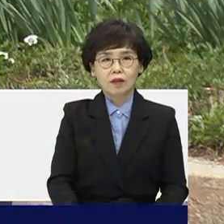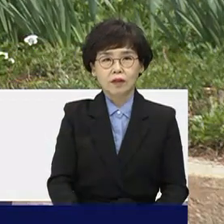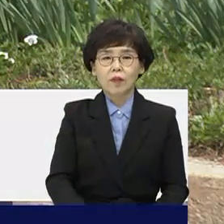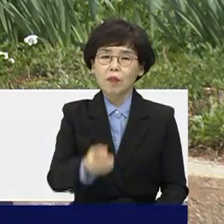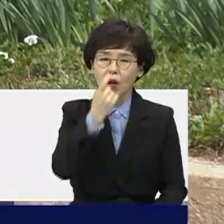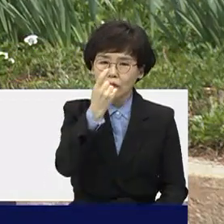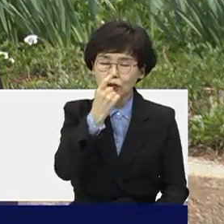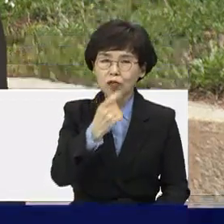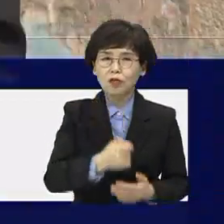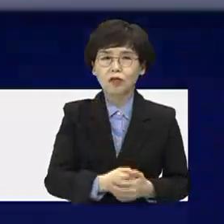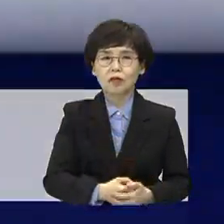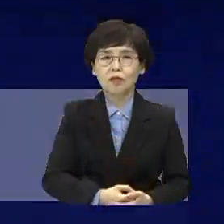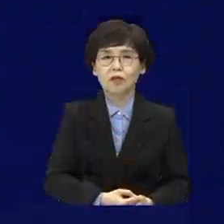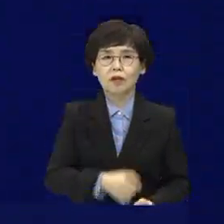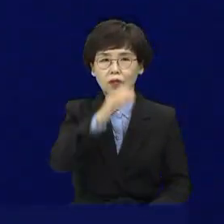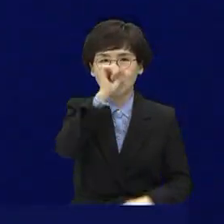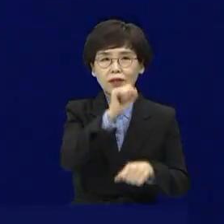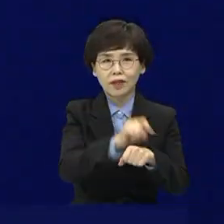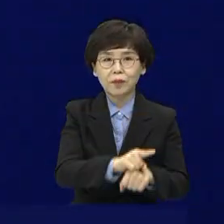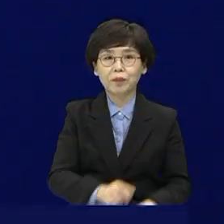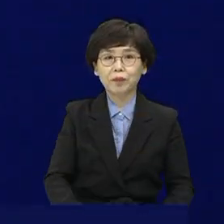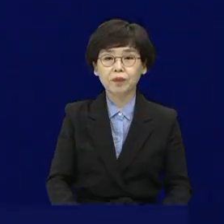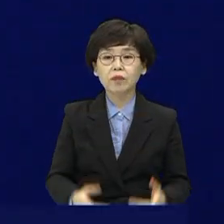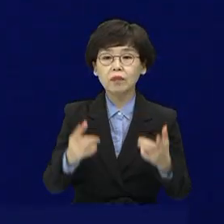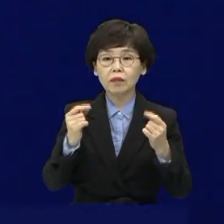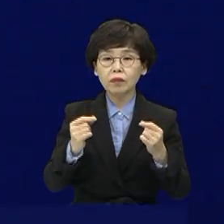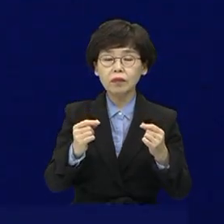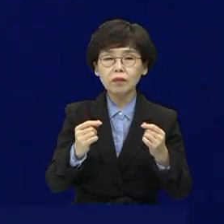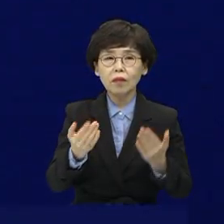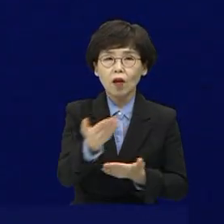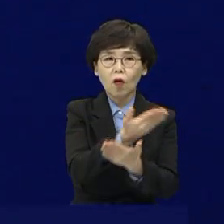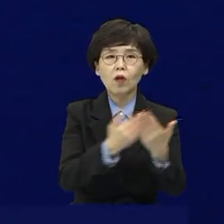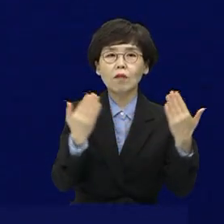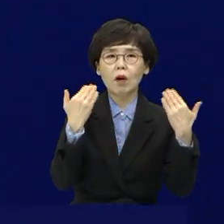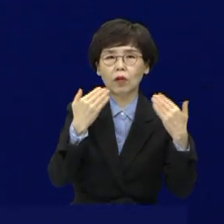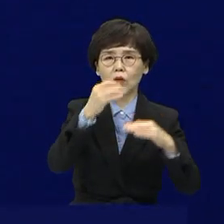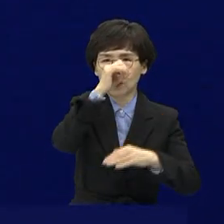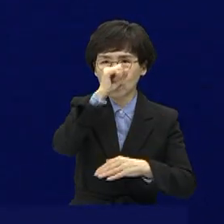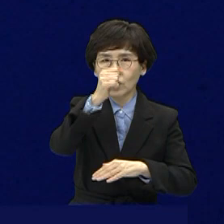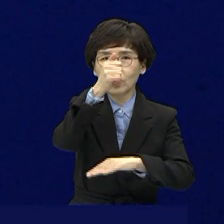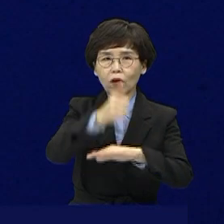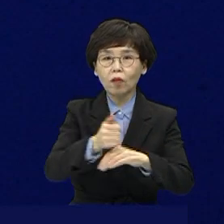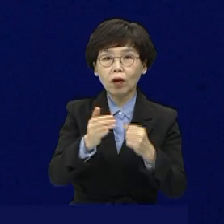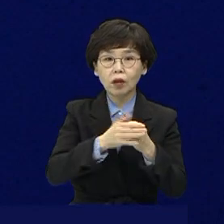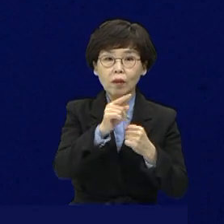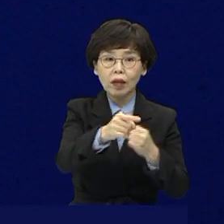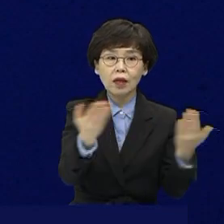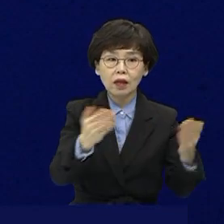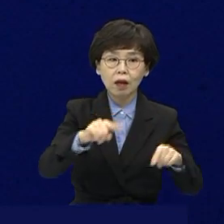(기자) 이 같은 어울림학교가 성과를 내면서 사업에 참여하는 학교도 매년 늘어